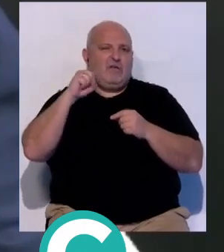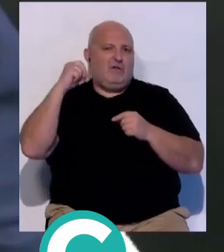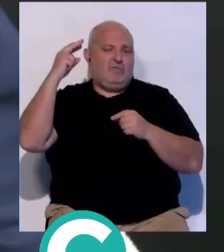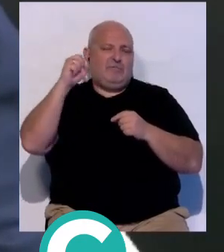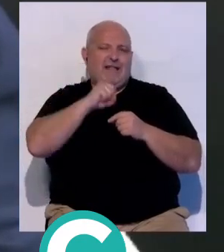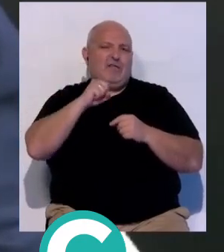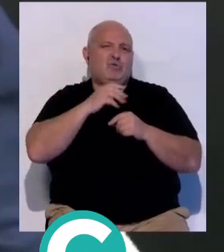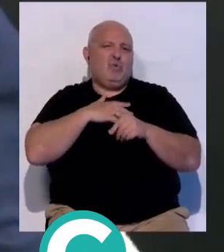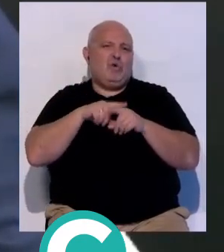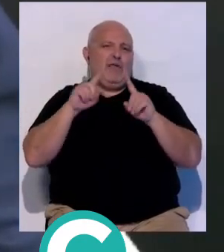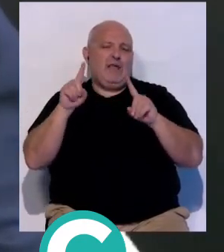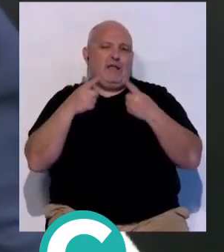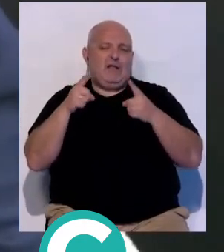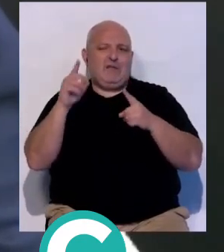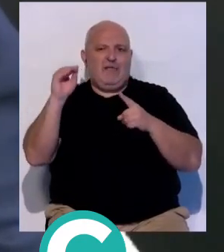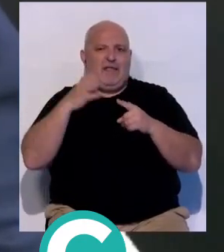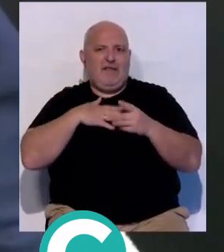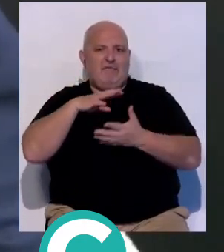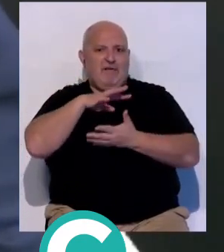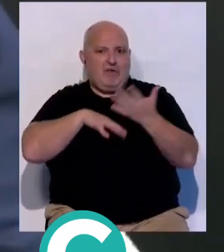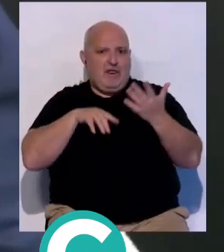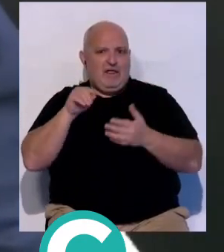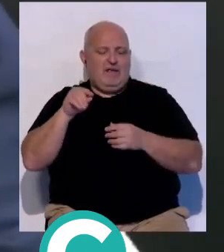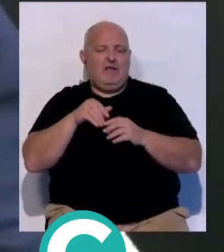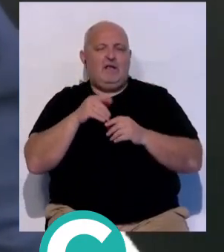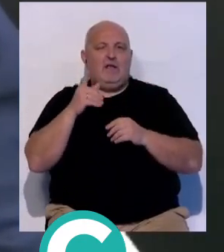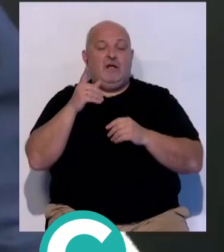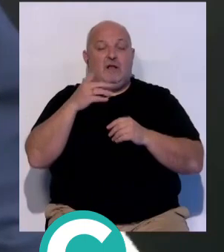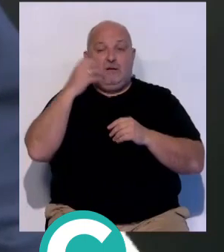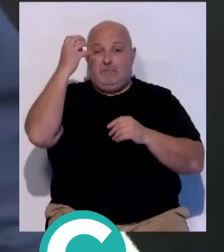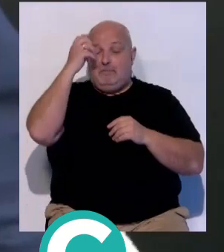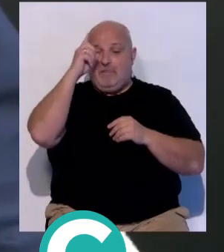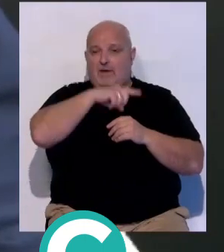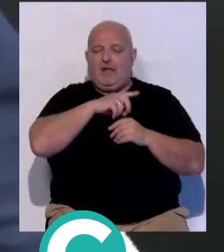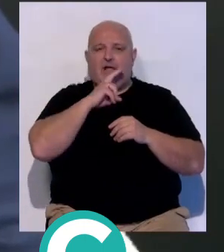en el campo del salar Y entonces un jugador del Real Madrid empezó a cantar el himno del